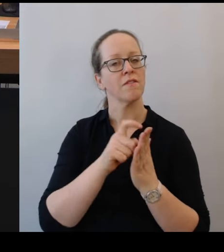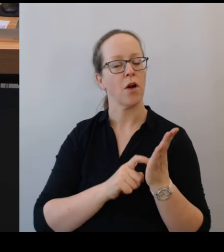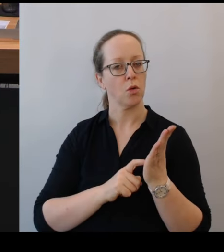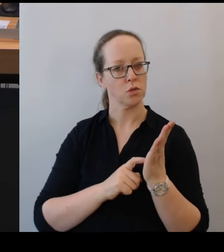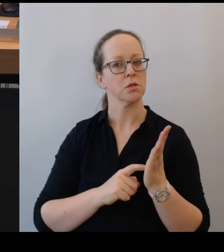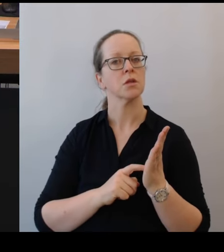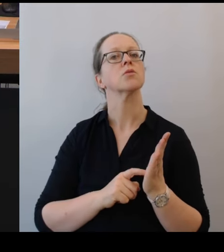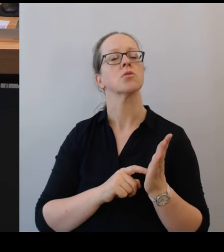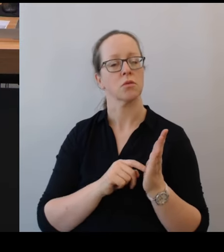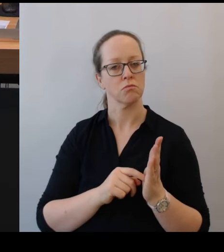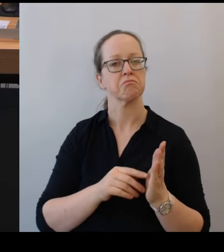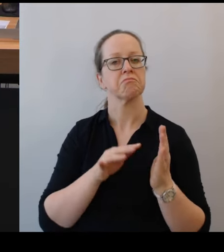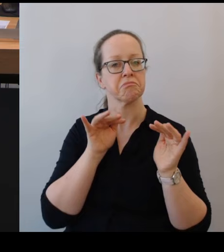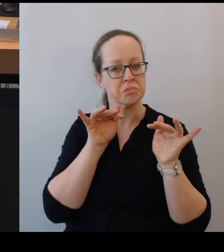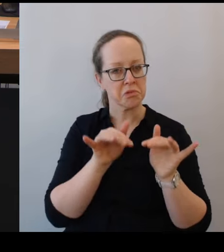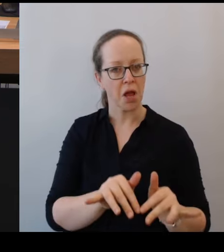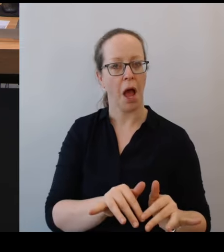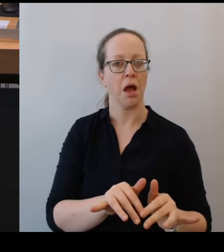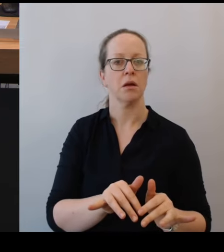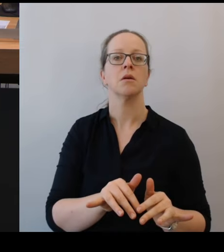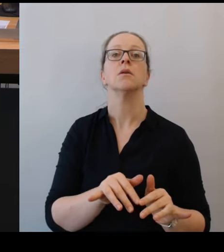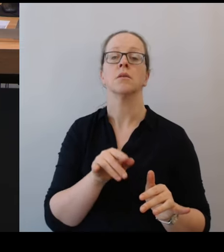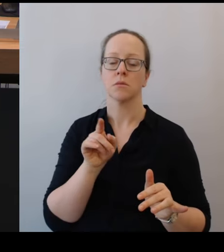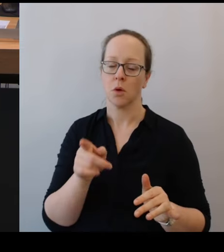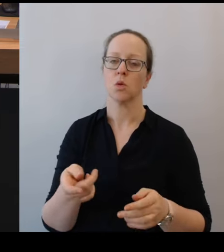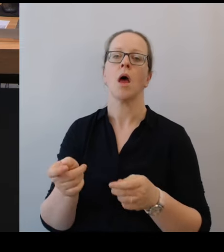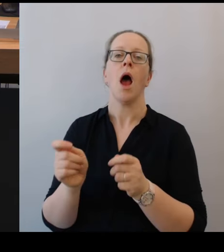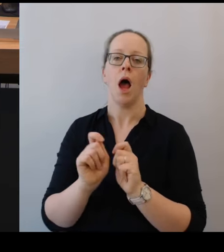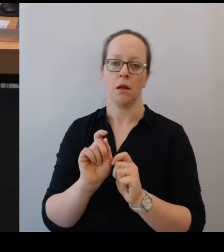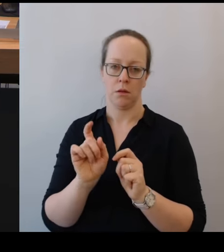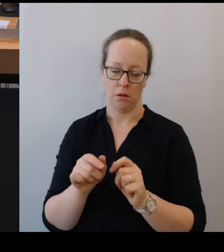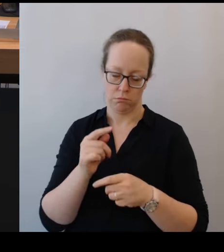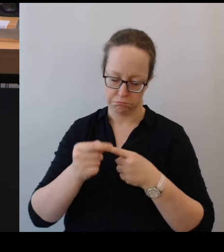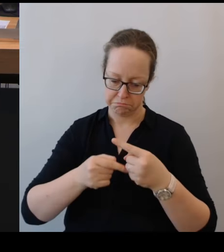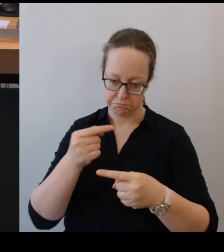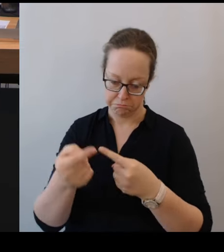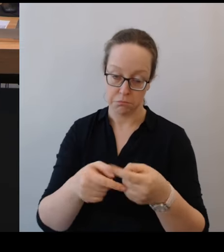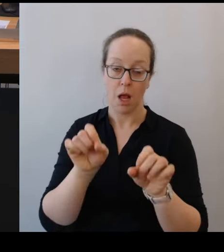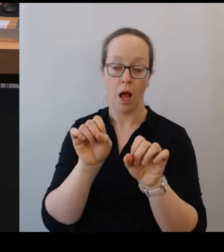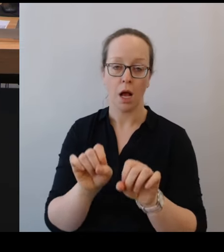umzusetzen. Deswegen sehen wir Ihren Antrag auch für die Ausschussarbeit der Staatssekretärin der Senatorin